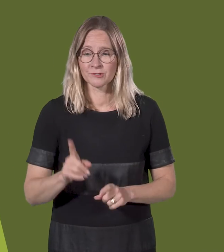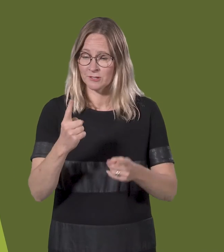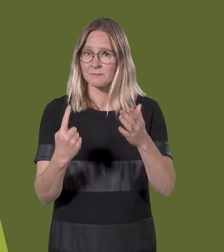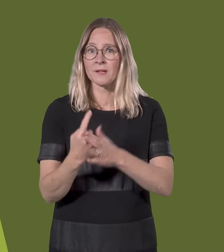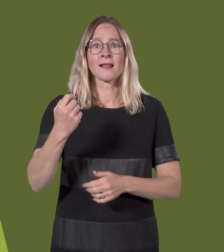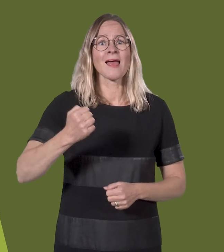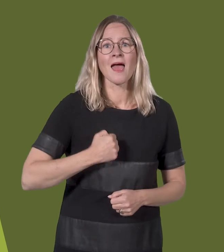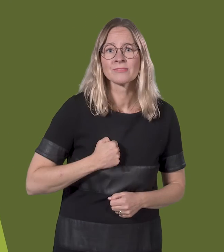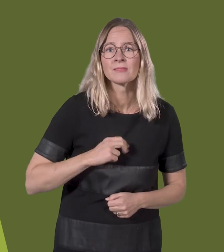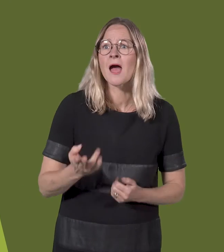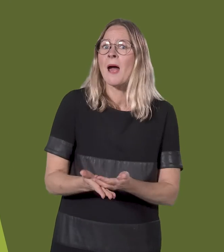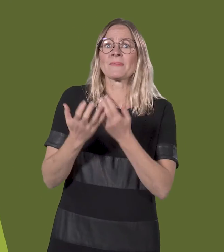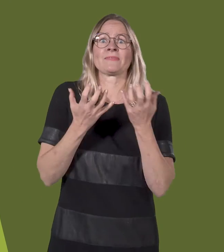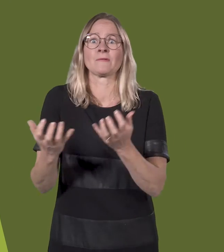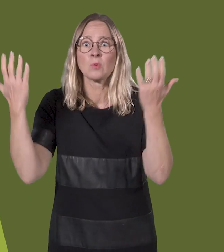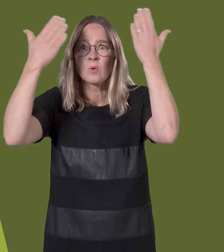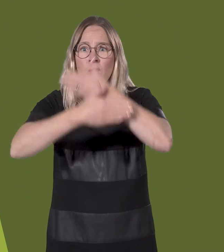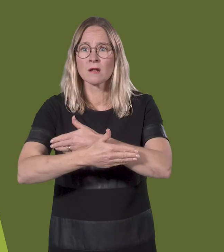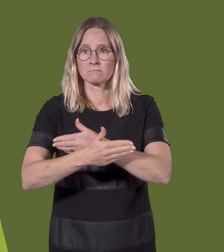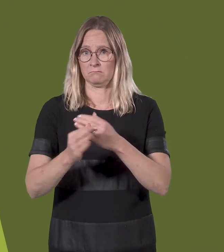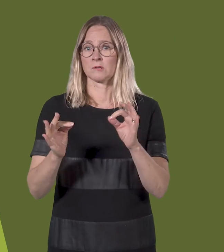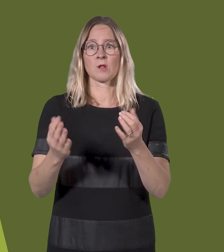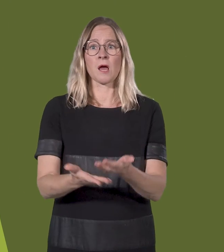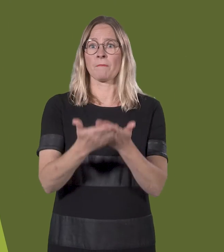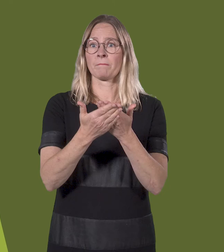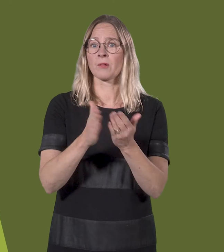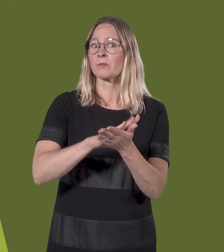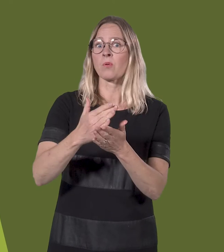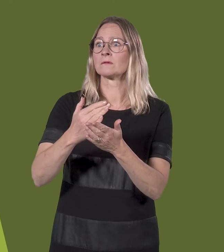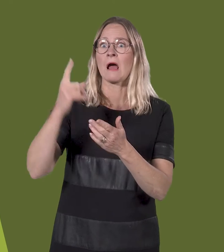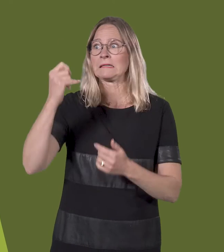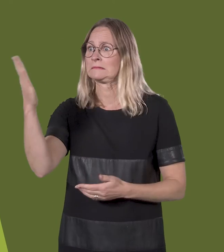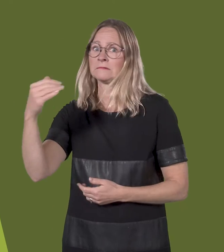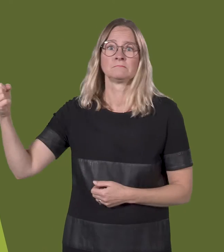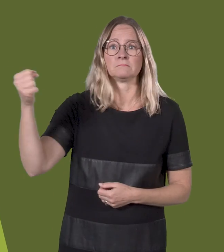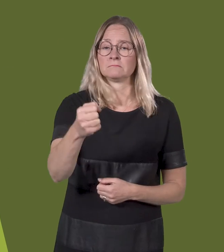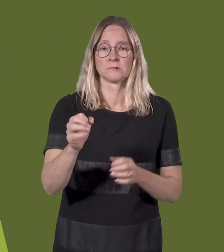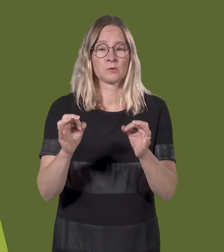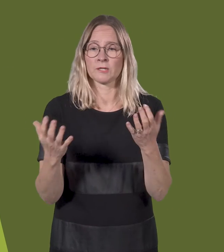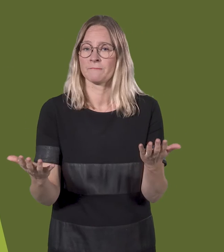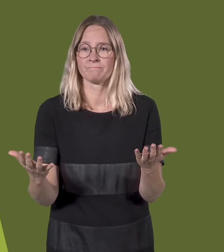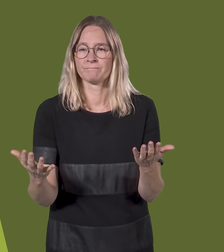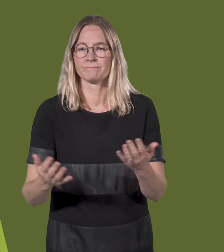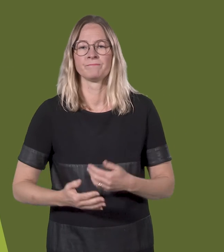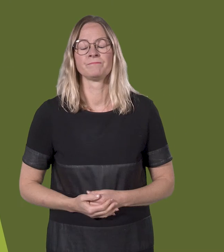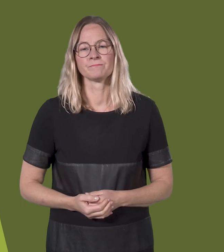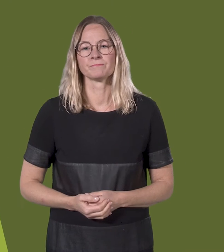Miten apu tai tulkkaus hälytetään paikalle, mikäli hätä tai avuntarve tulee yöllä?